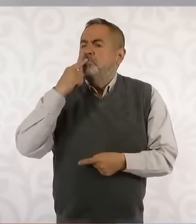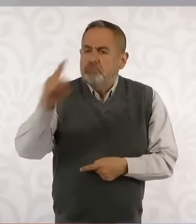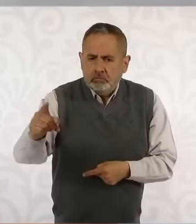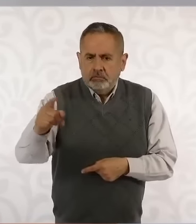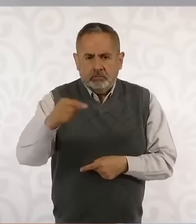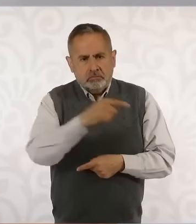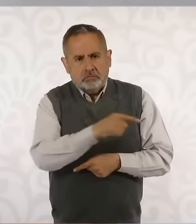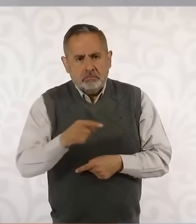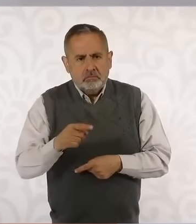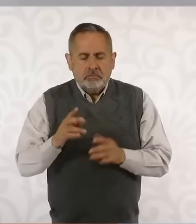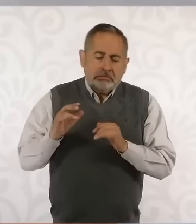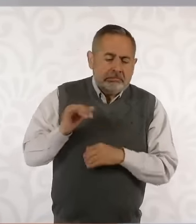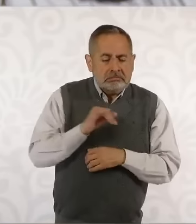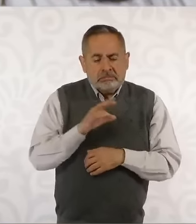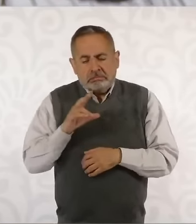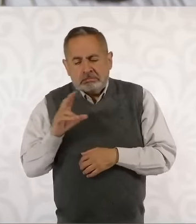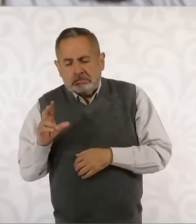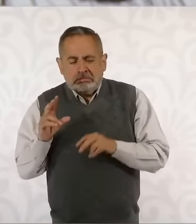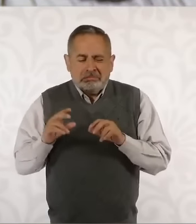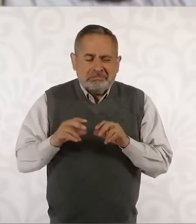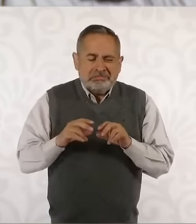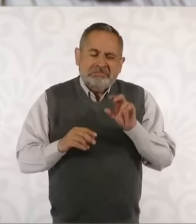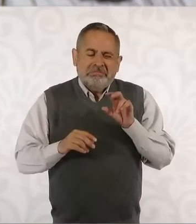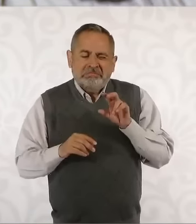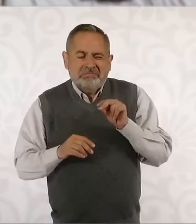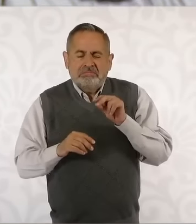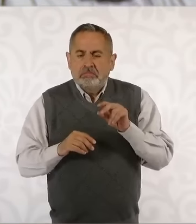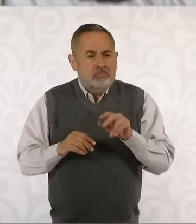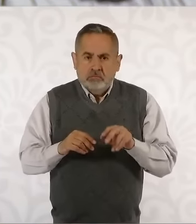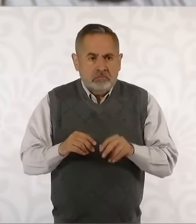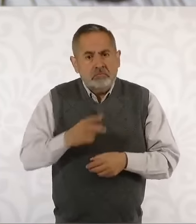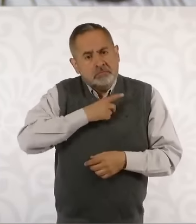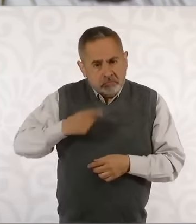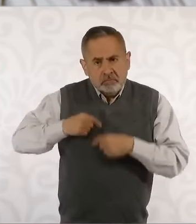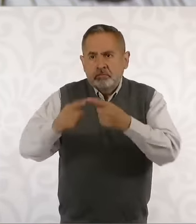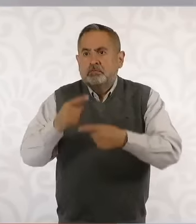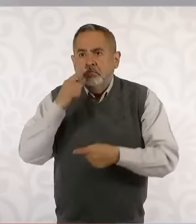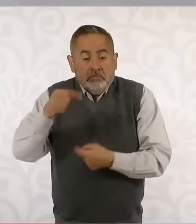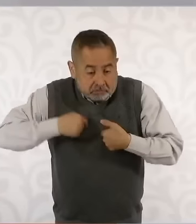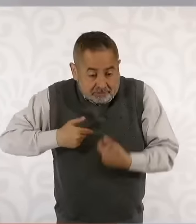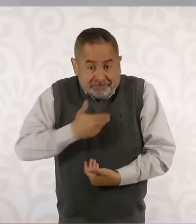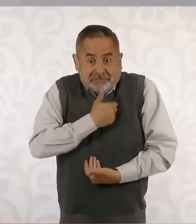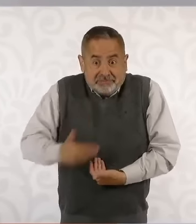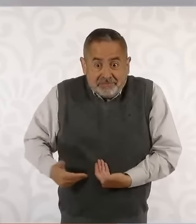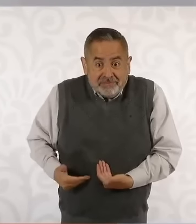no es opción no presentarla porque si no La presento yo, presidenta, que públicamente se